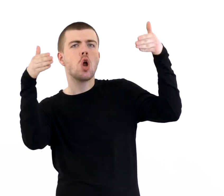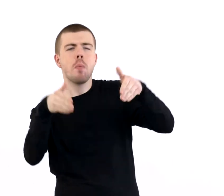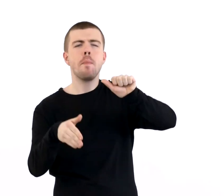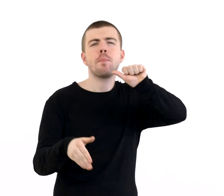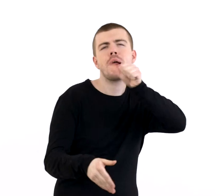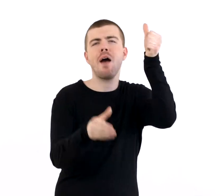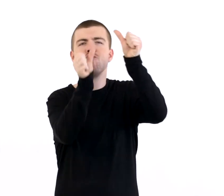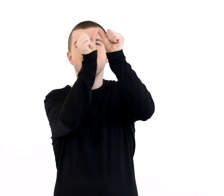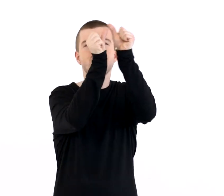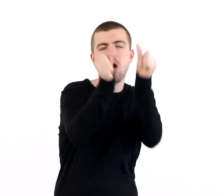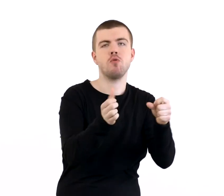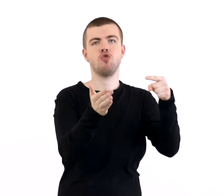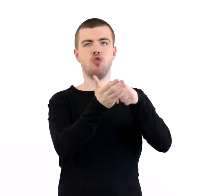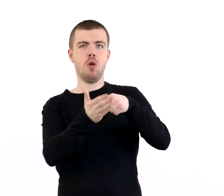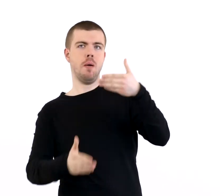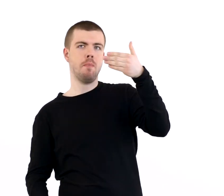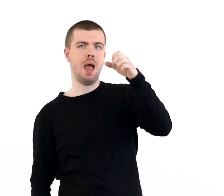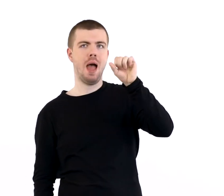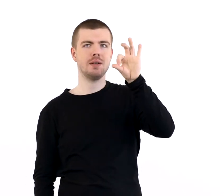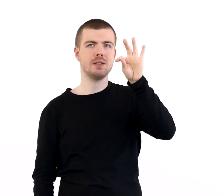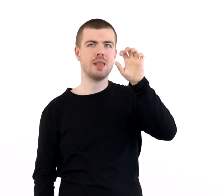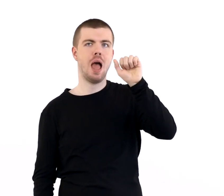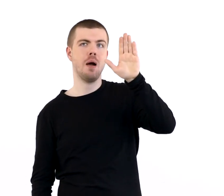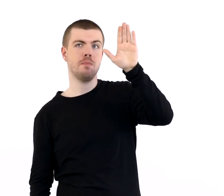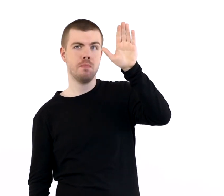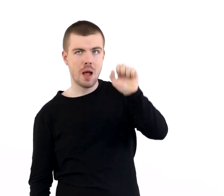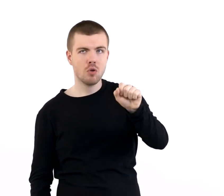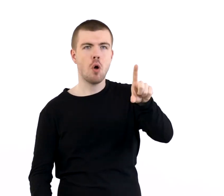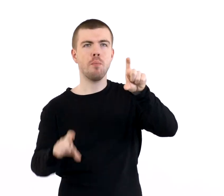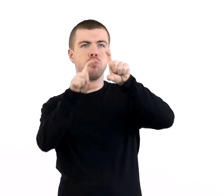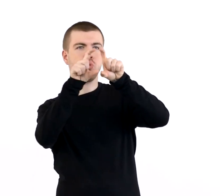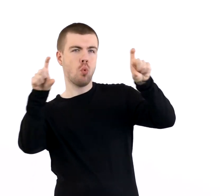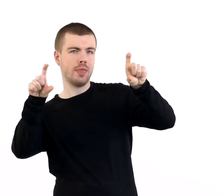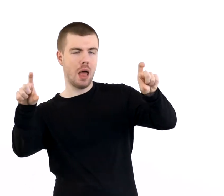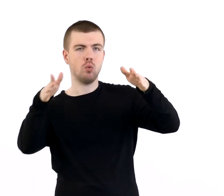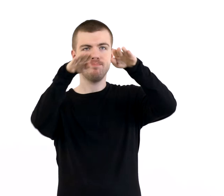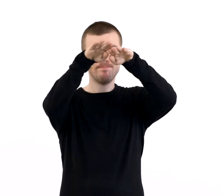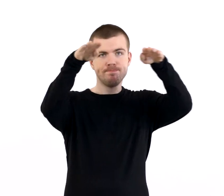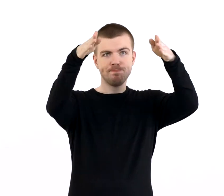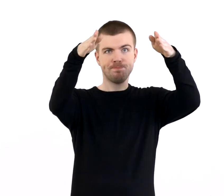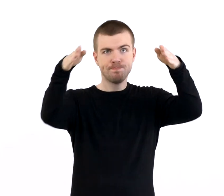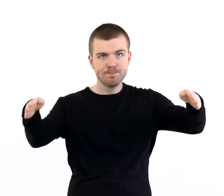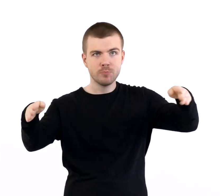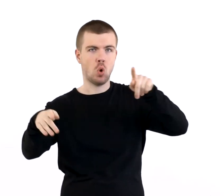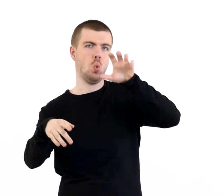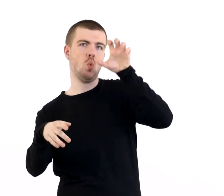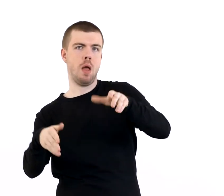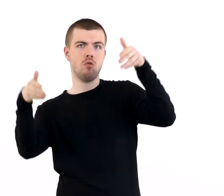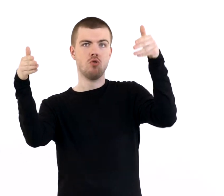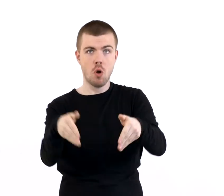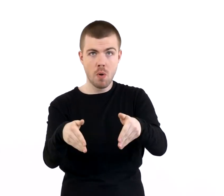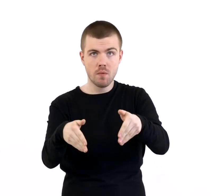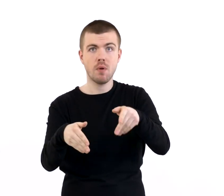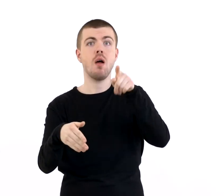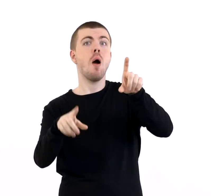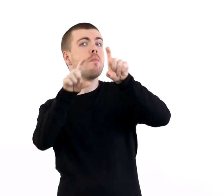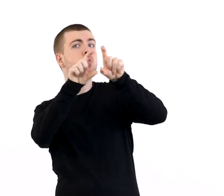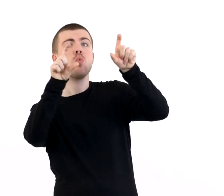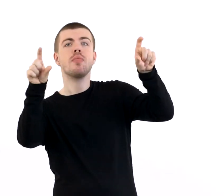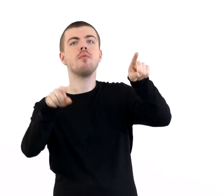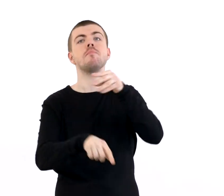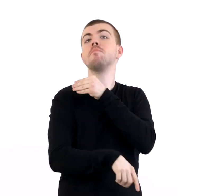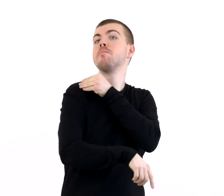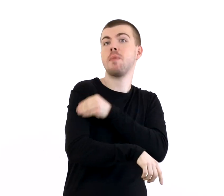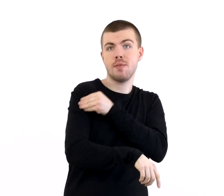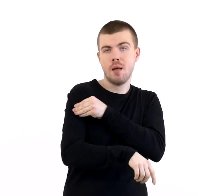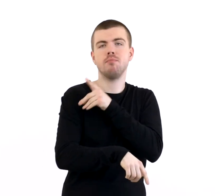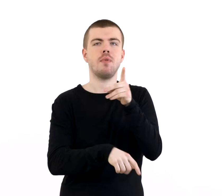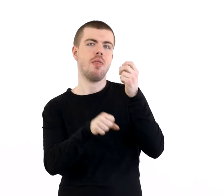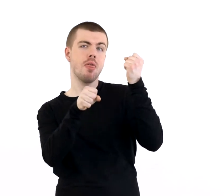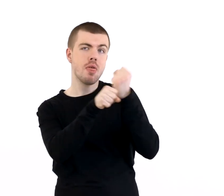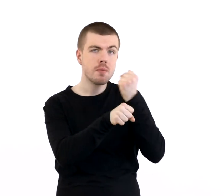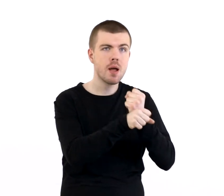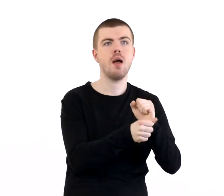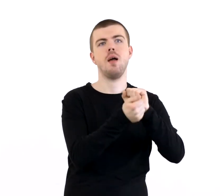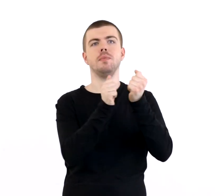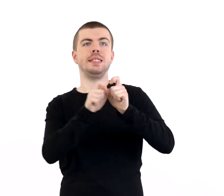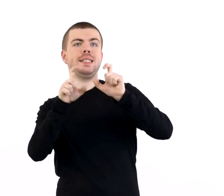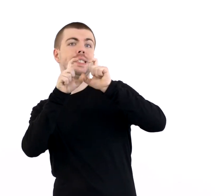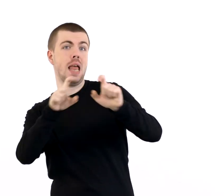Pierwotną formą grobowca była mastaba – kopiec w kształcie nasypu ziemnego o ukośnych ścianach z kamienia lub cegły.